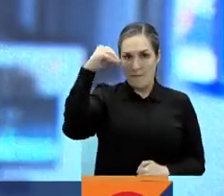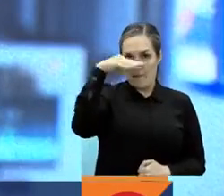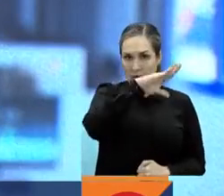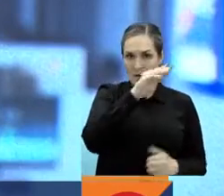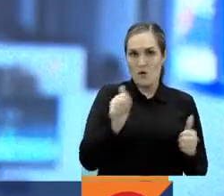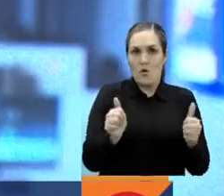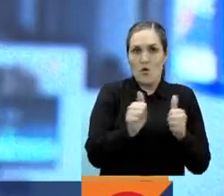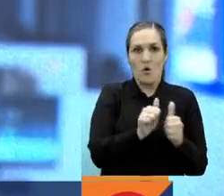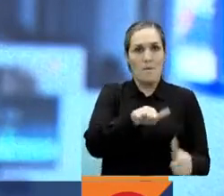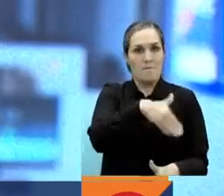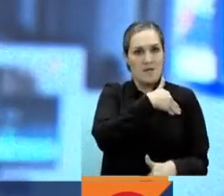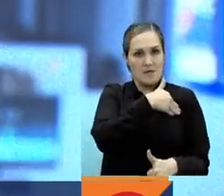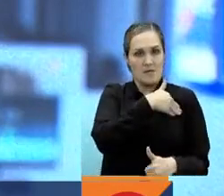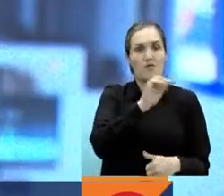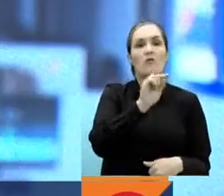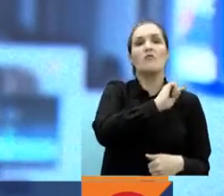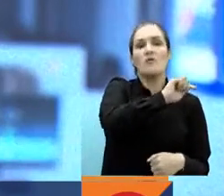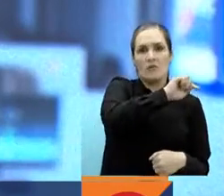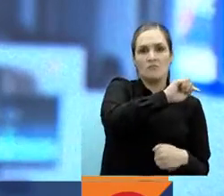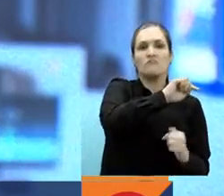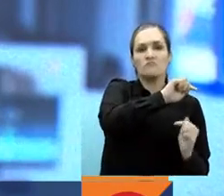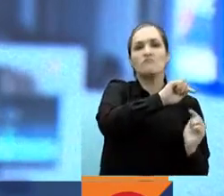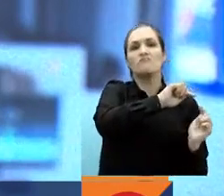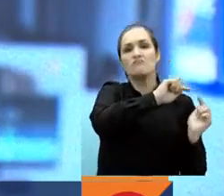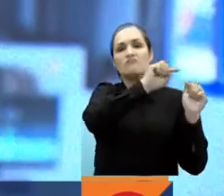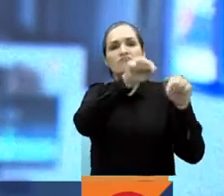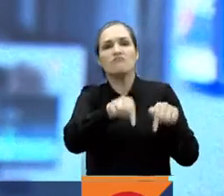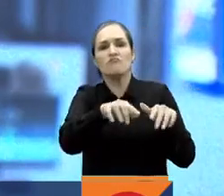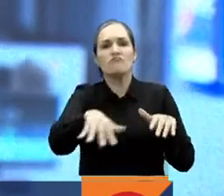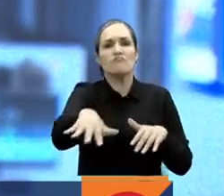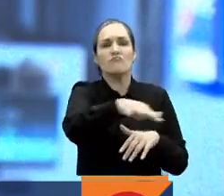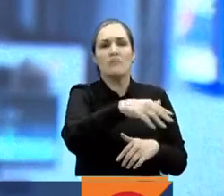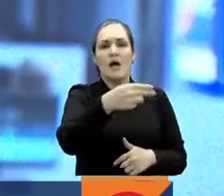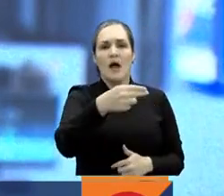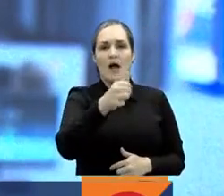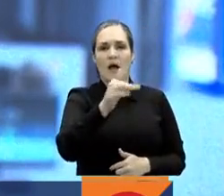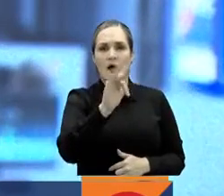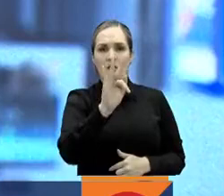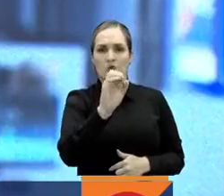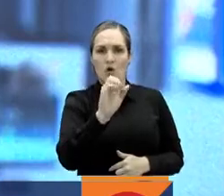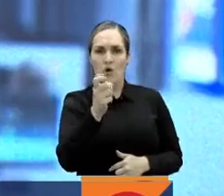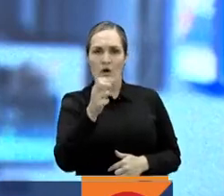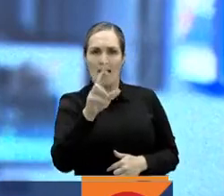DE LA PRóXIMA SEMANA Y LOS